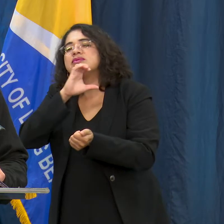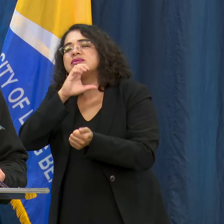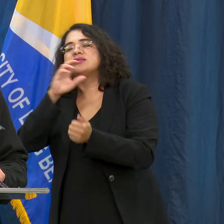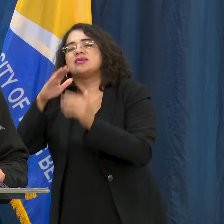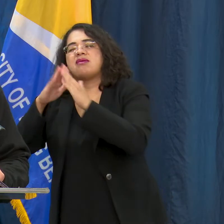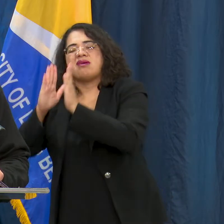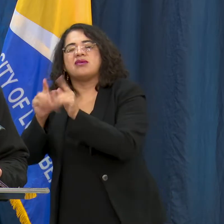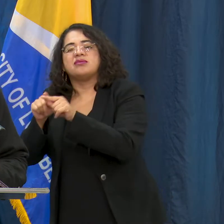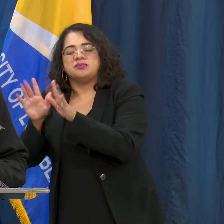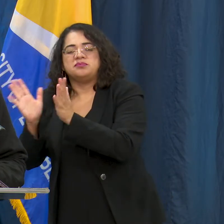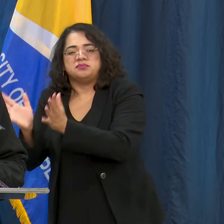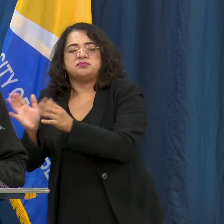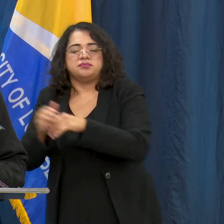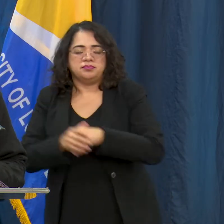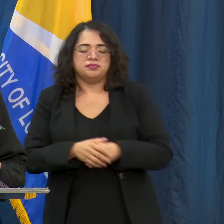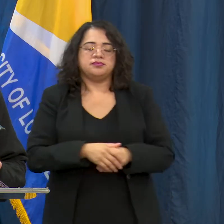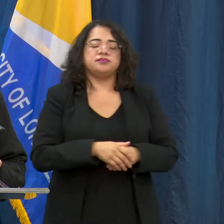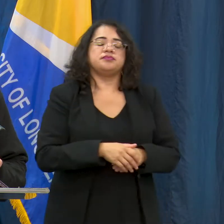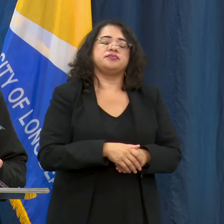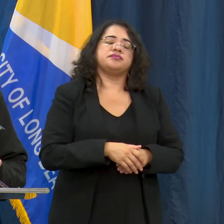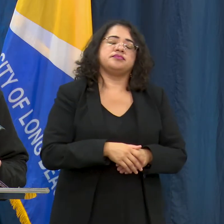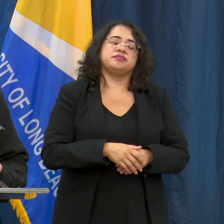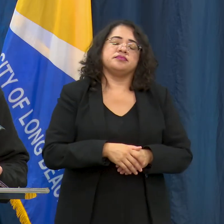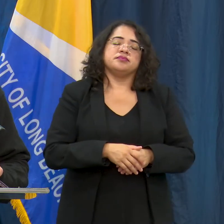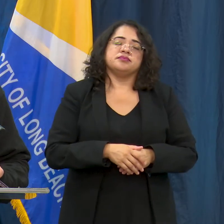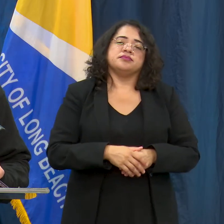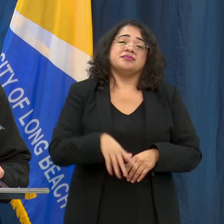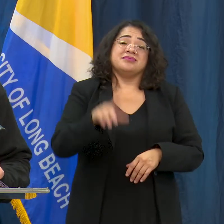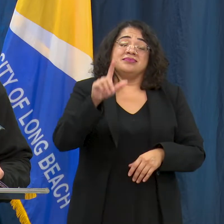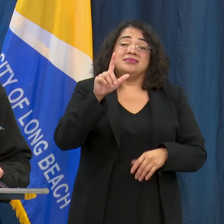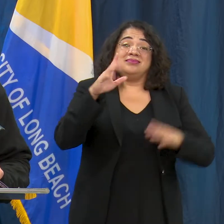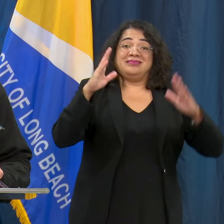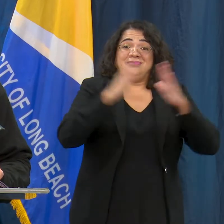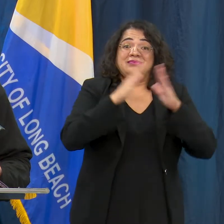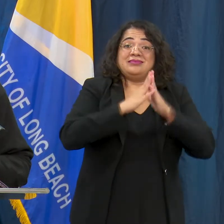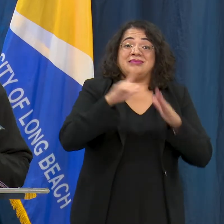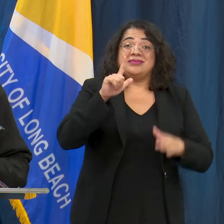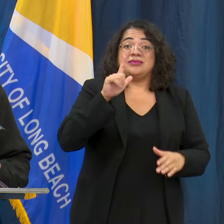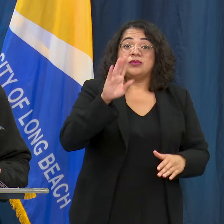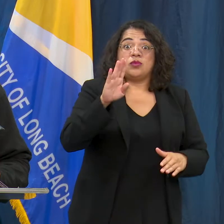queremos a masalas que la ciudad a long bitch no se en todo el estado de